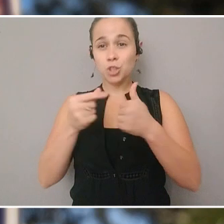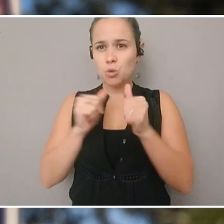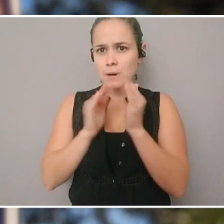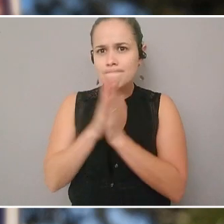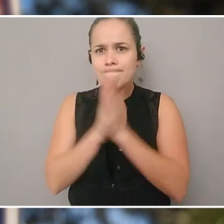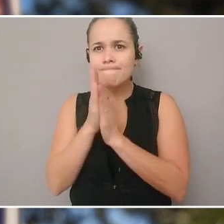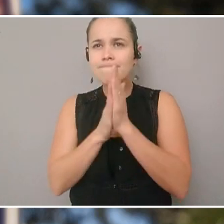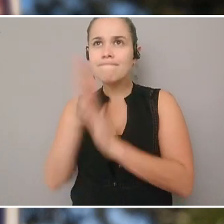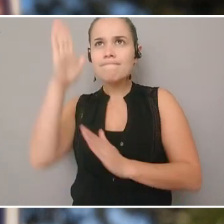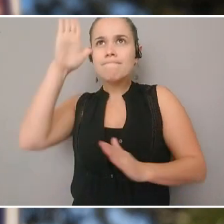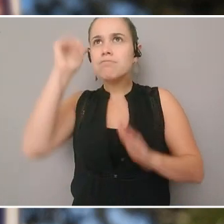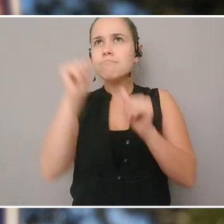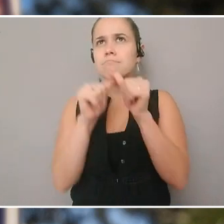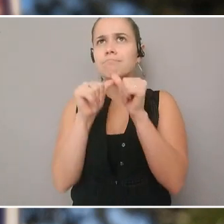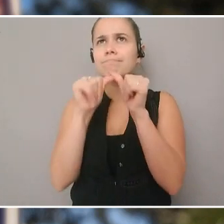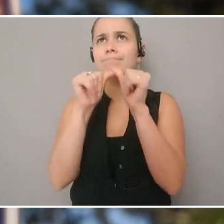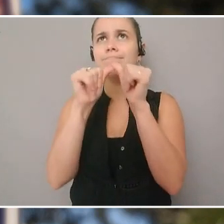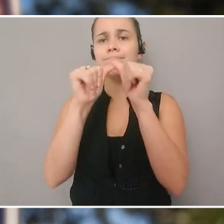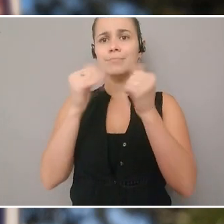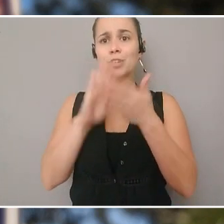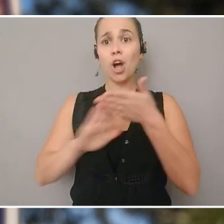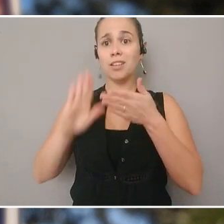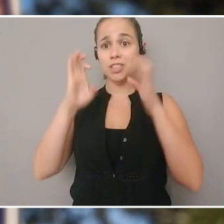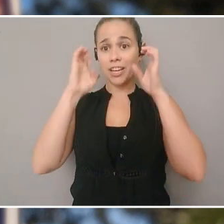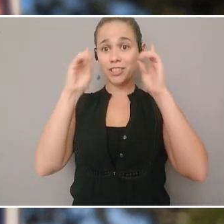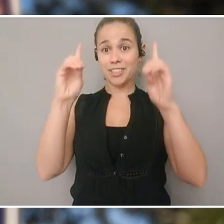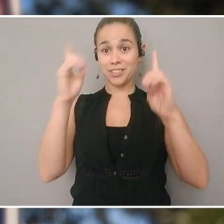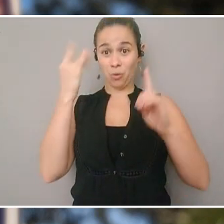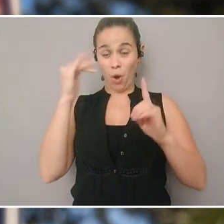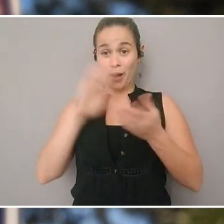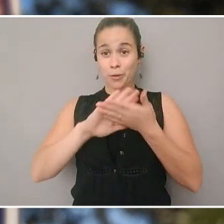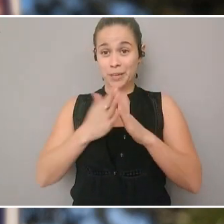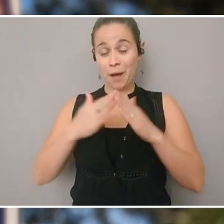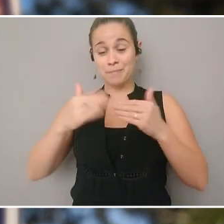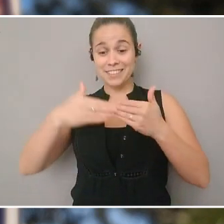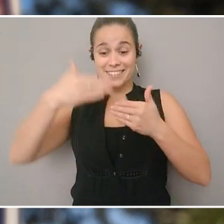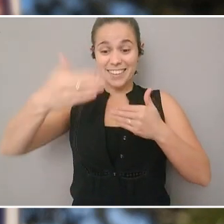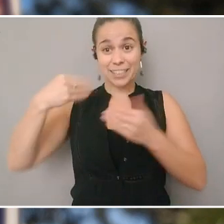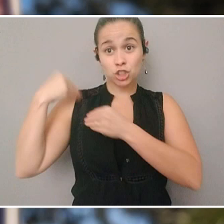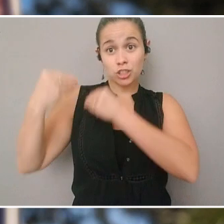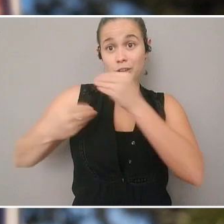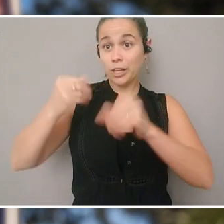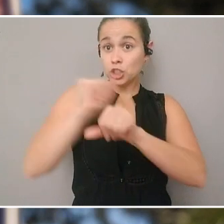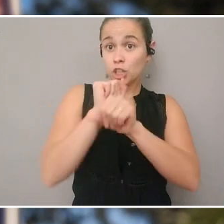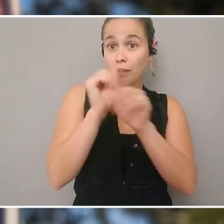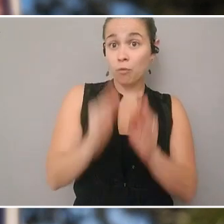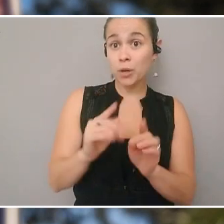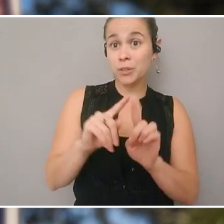colegiatura, no solo para ser será la próxima generación de trabajadores, si no la próxima